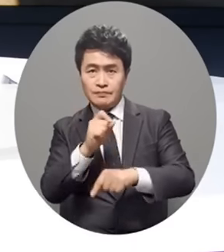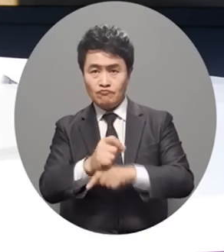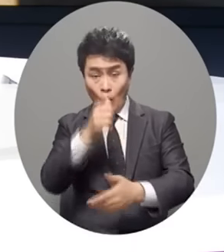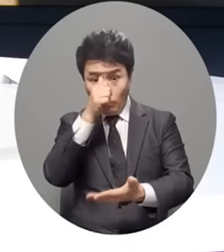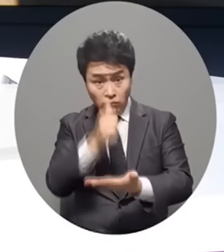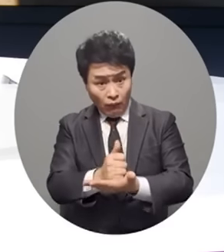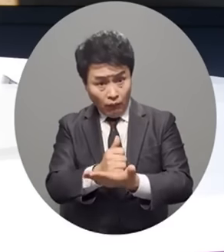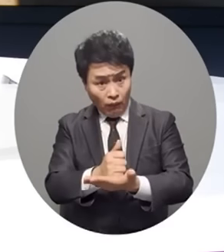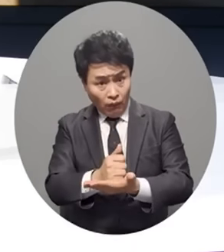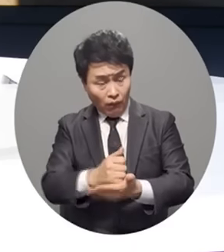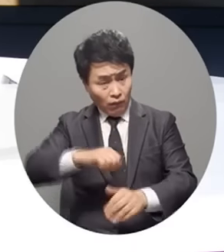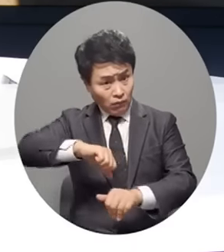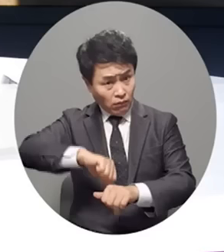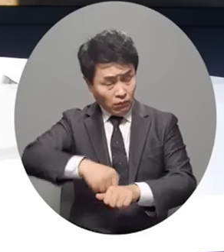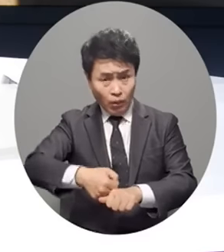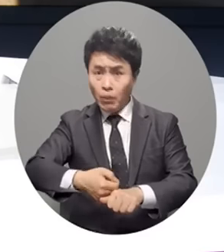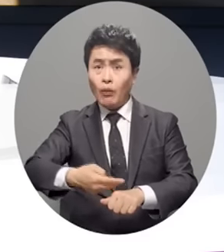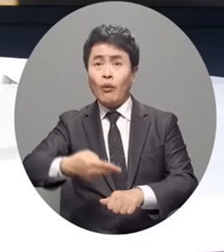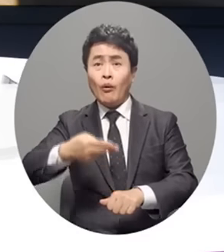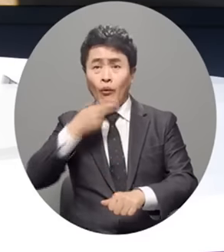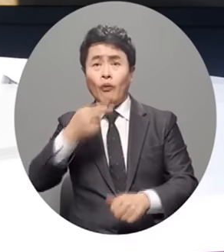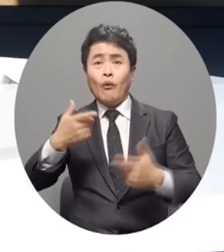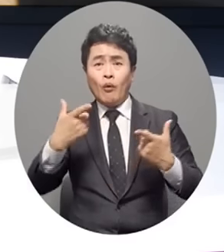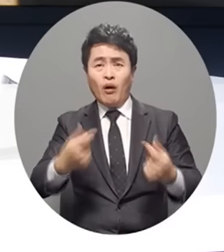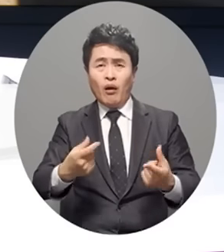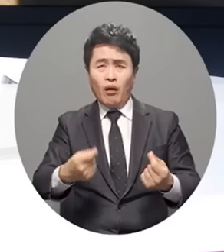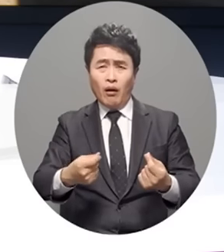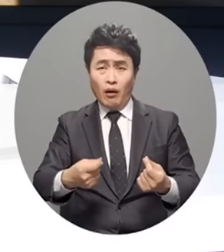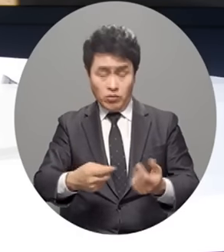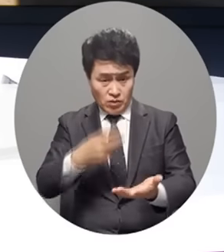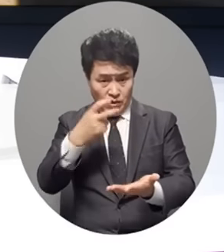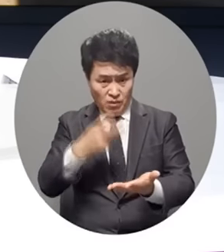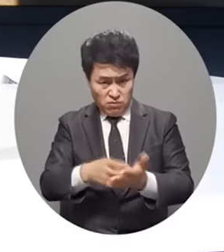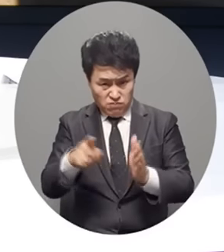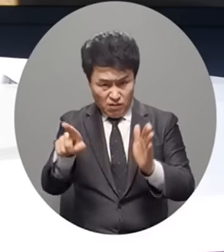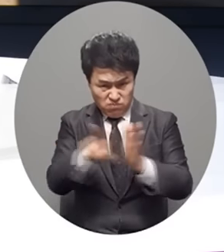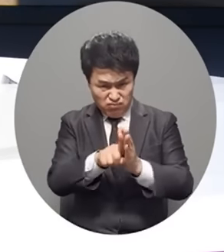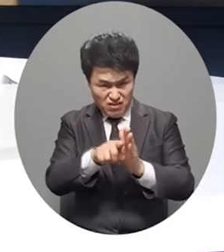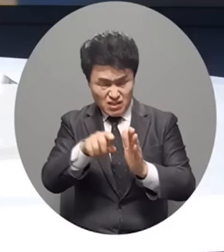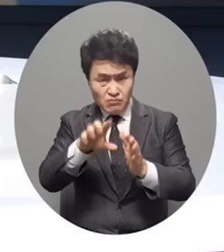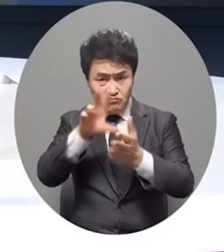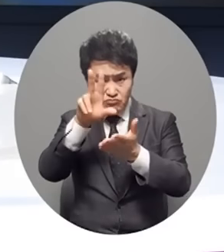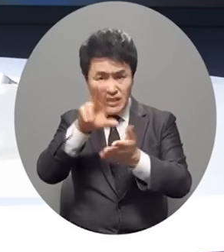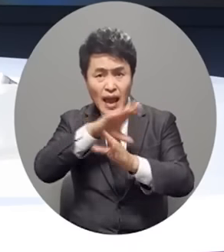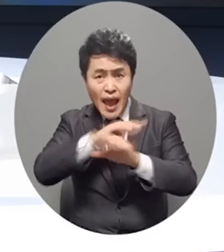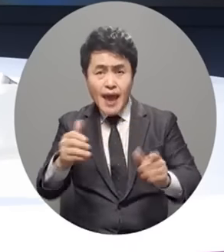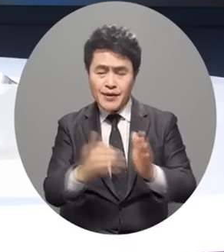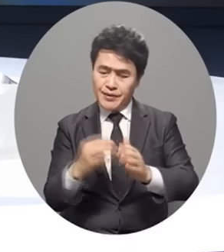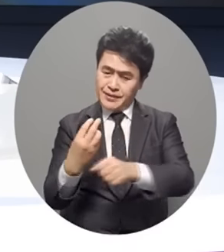(앵커) 검사들이나 힘이 센 공직자들은 죄를 지어도 제대로 처벌받지 않는다는